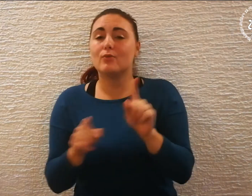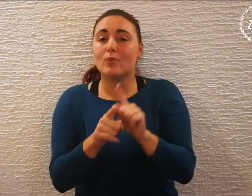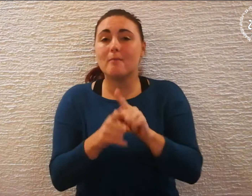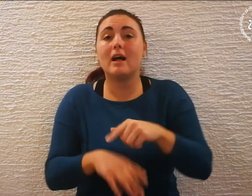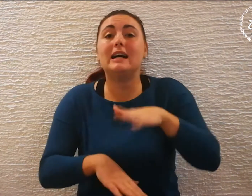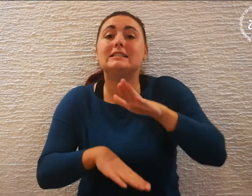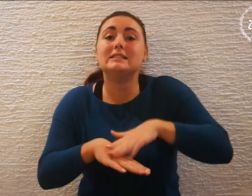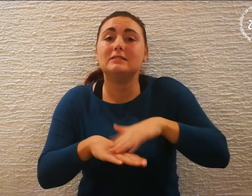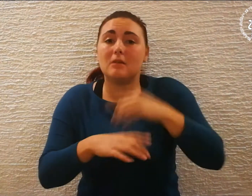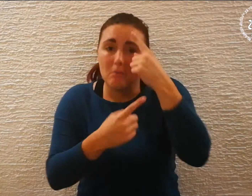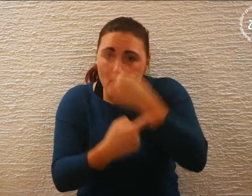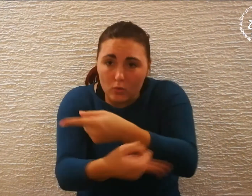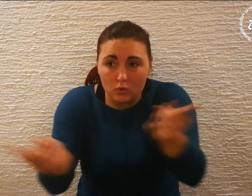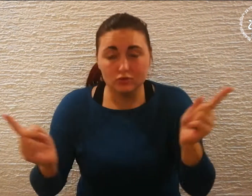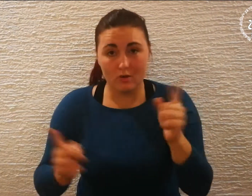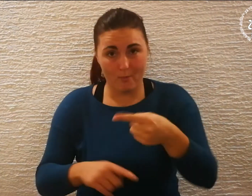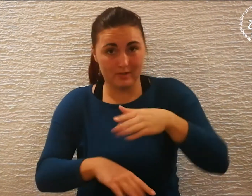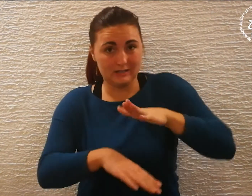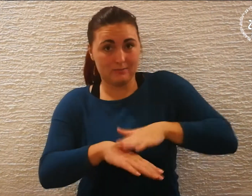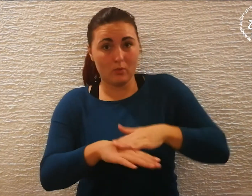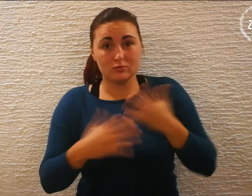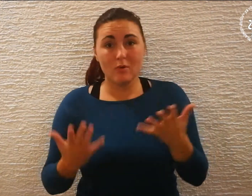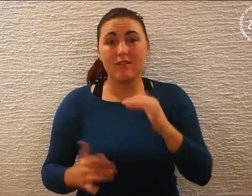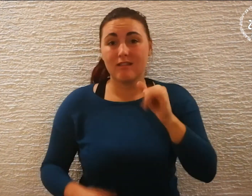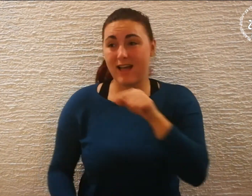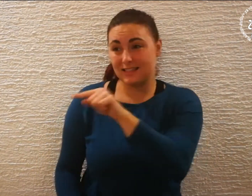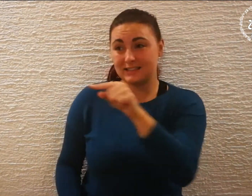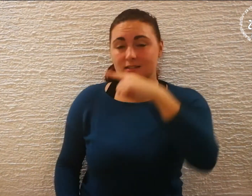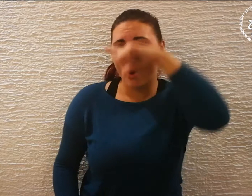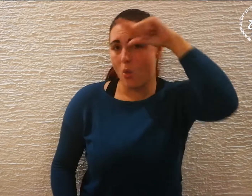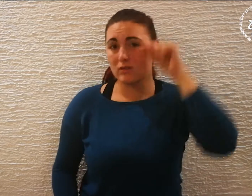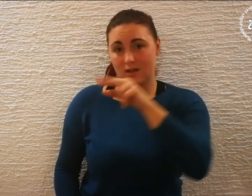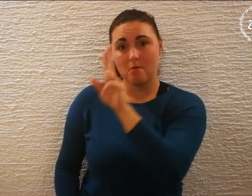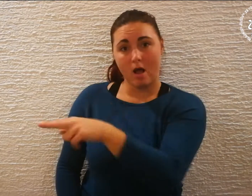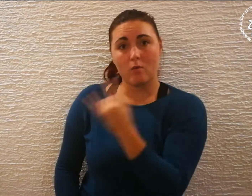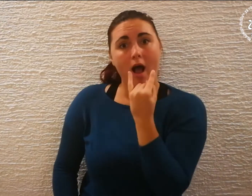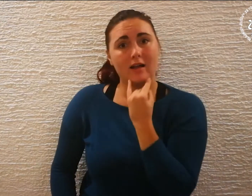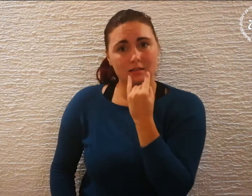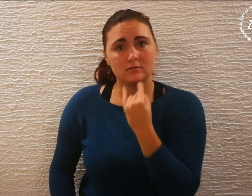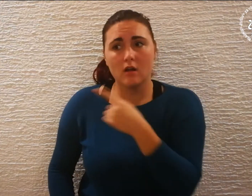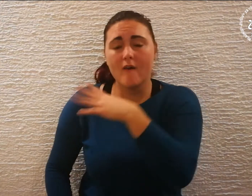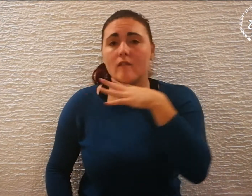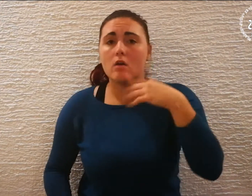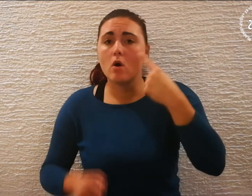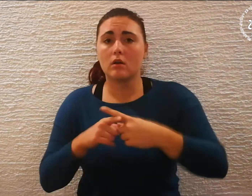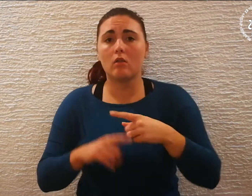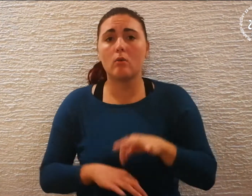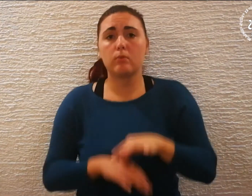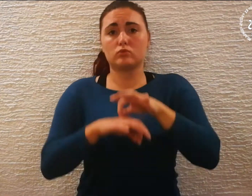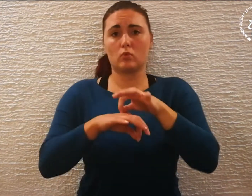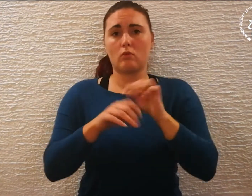Sporočilo, da se velikokrat ljudje, ki imajo AIDS, počutijo